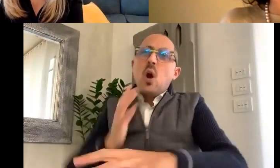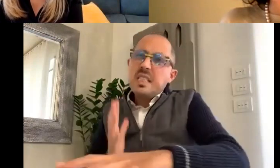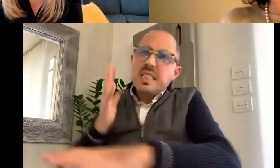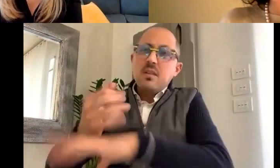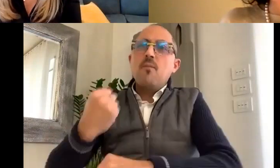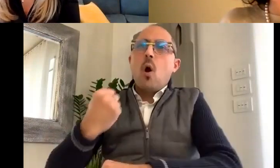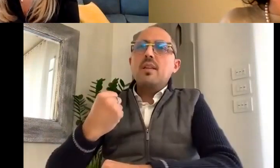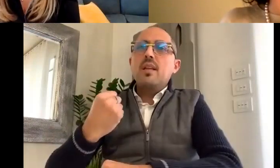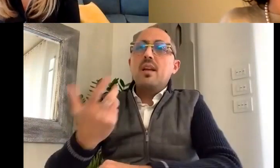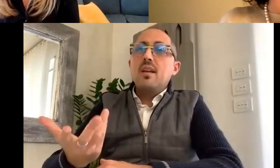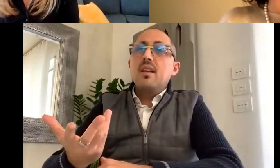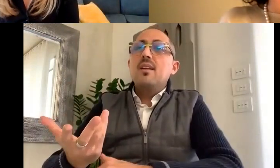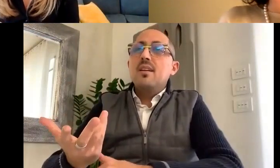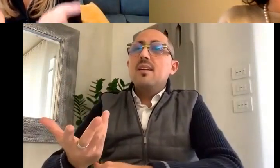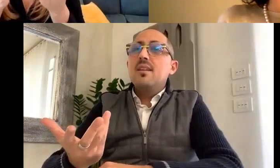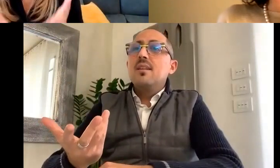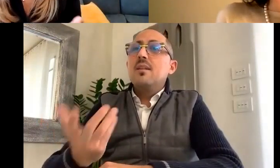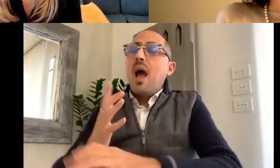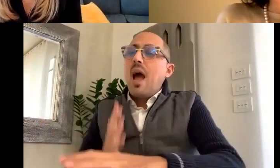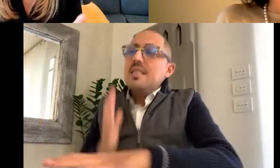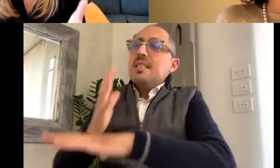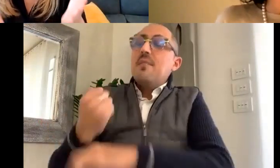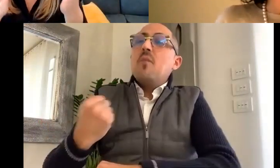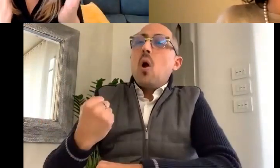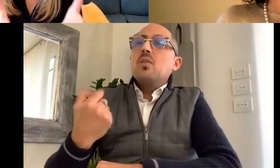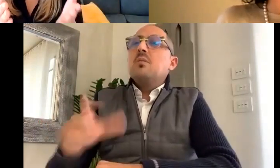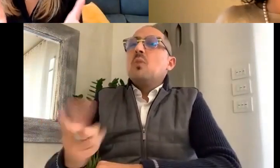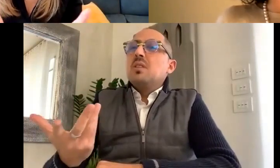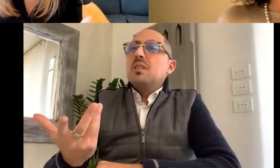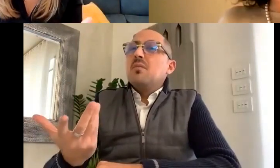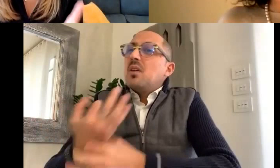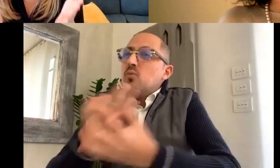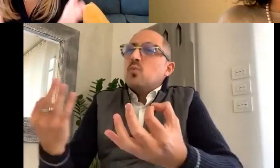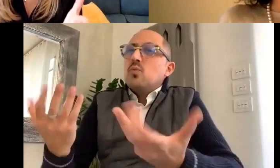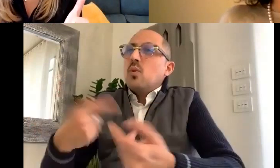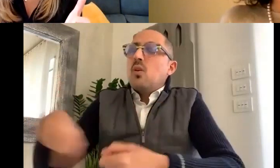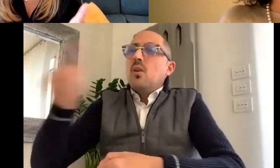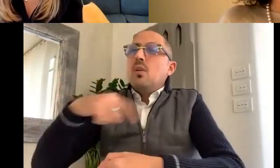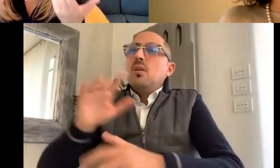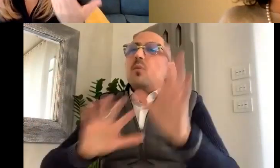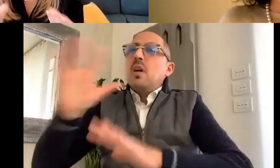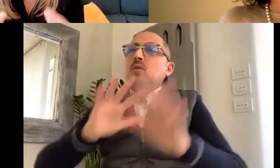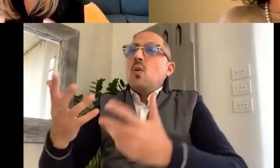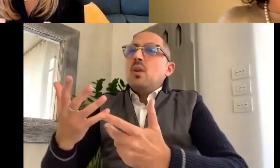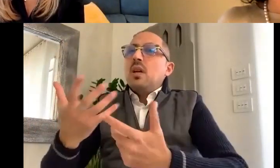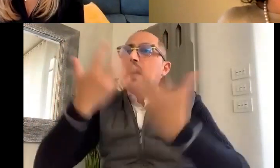famiglia è composta da sordi, quindi come questo caso insegna, attuare un consistente intervento